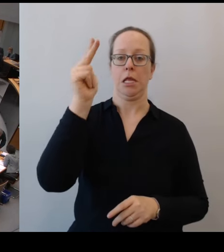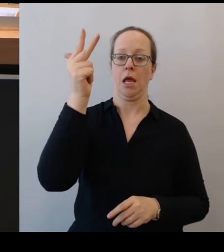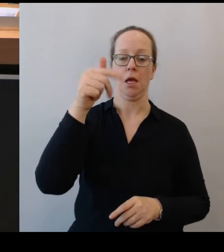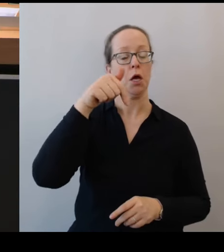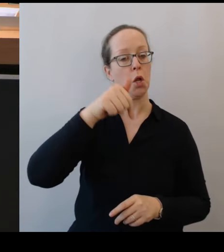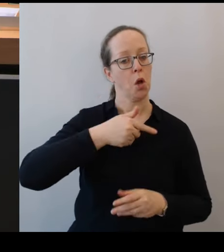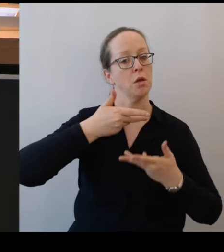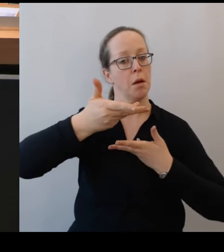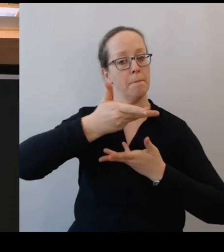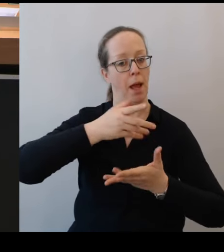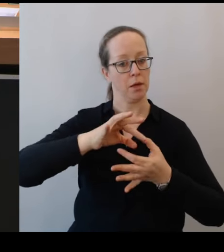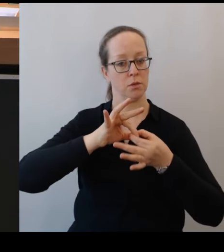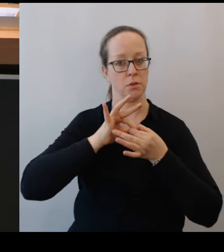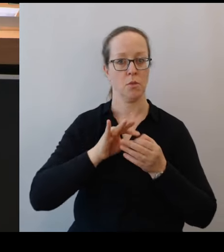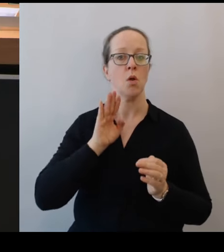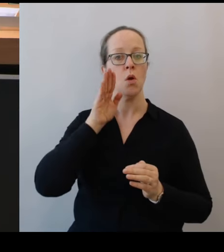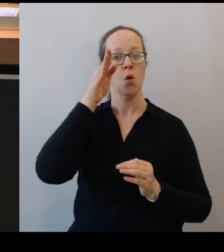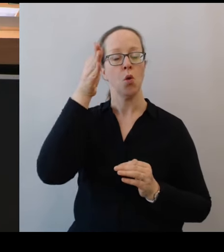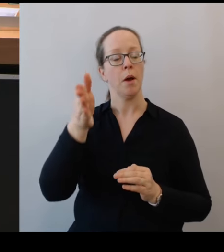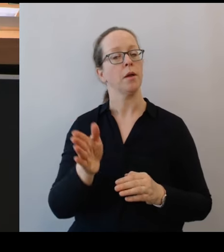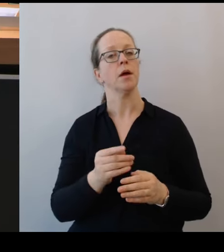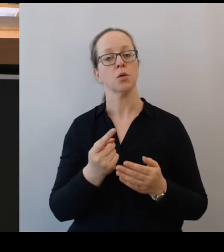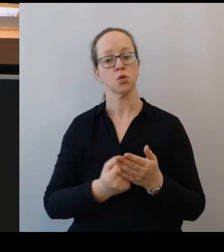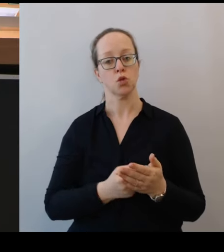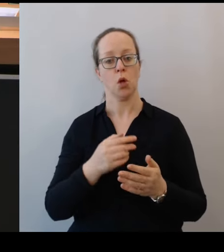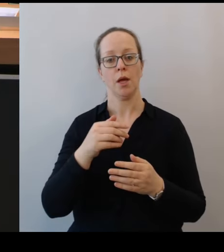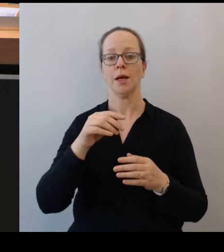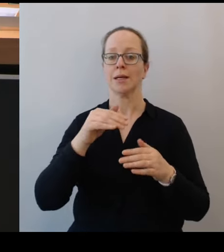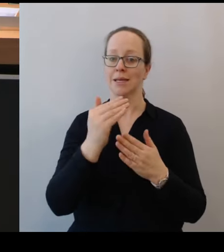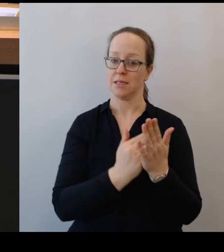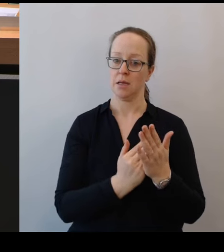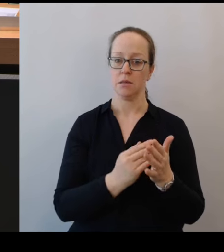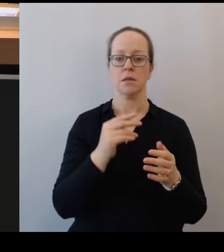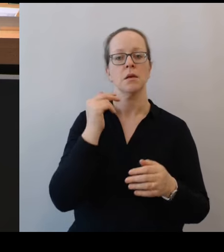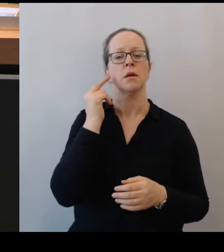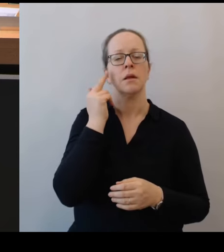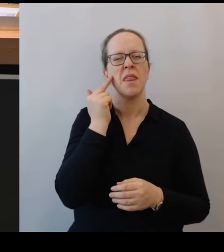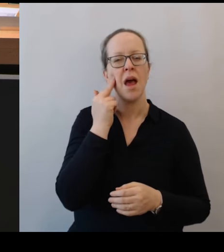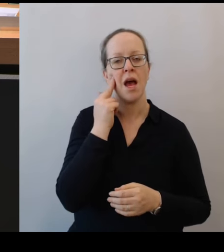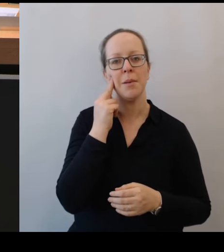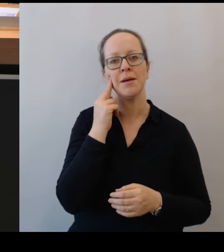City Tax in Berlin. Seit dem 1. Januar 2014 erhebt Berlin eine Steuer auf private